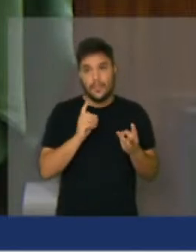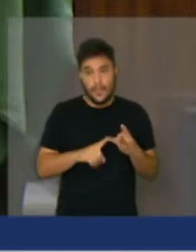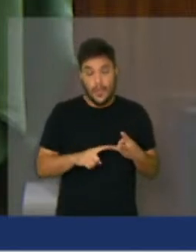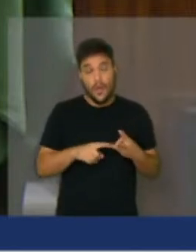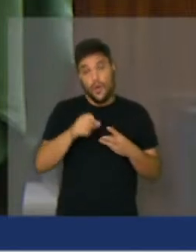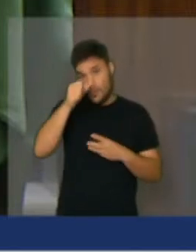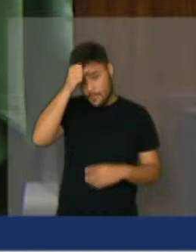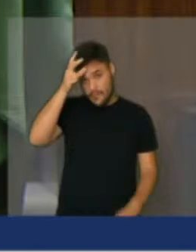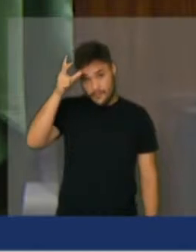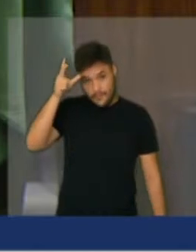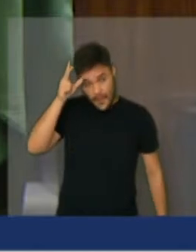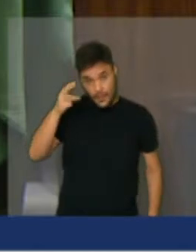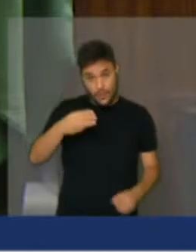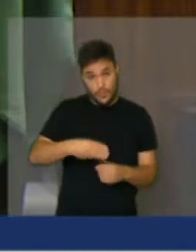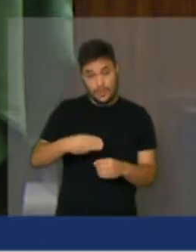PREFEITO DE BASTO YANI COM 2